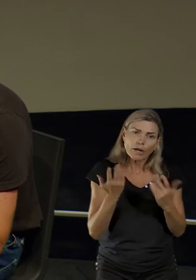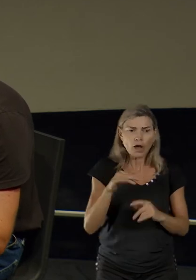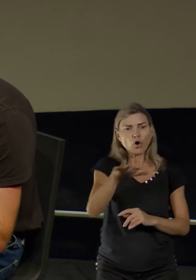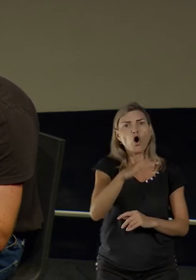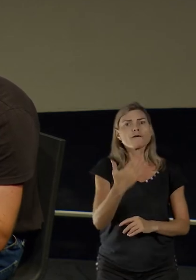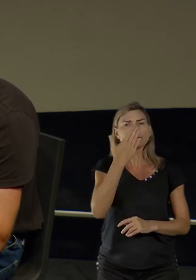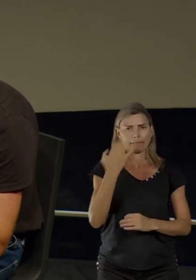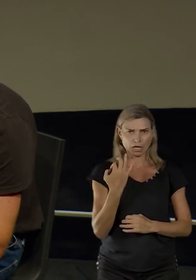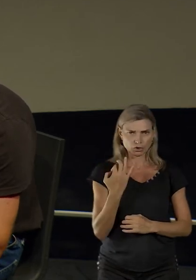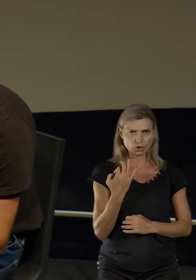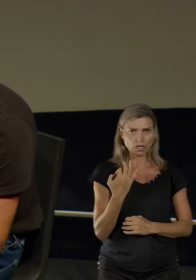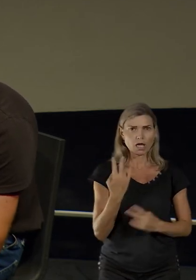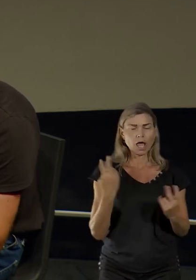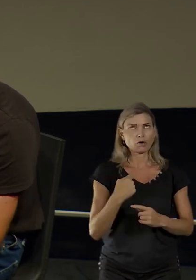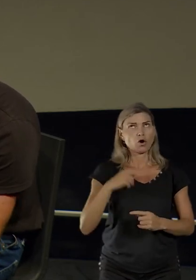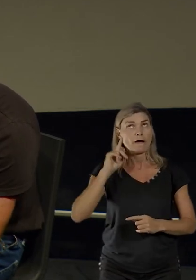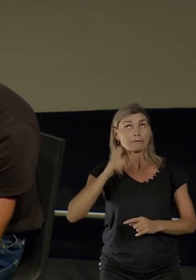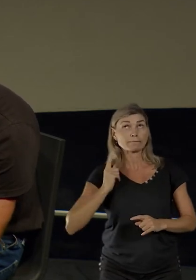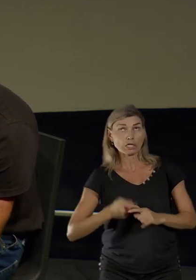A že přesně vím, kde to chci. Ale schválně tím provokuju.